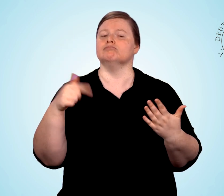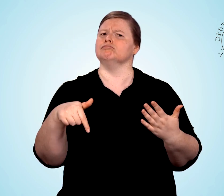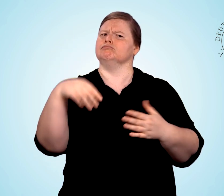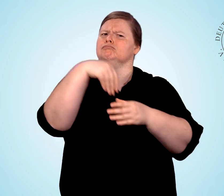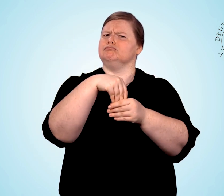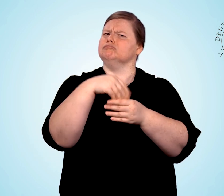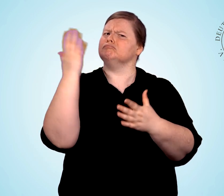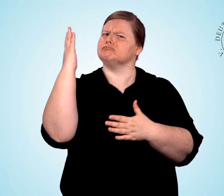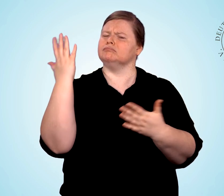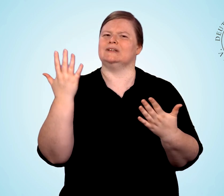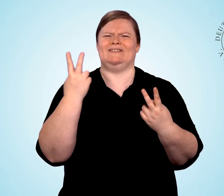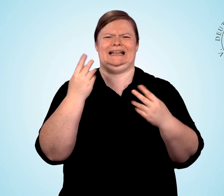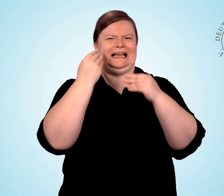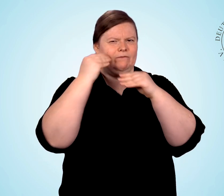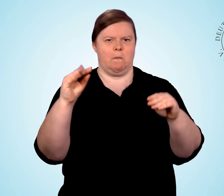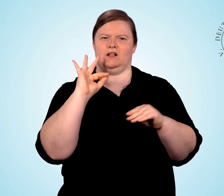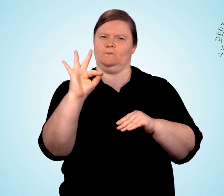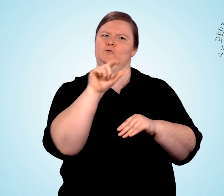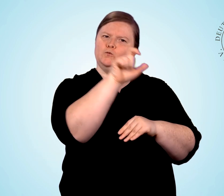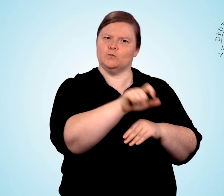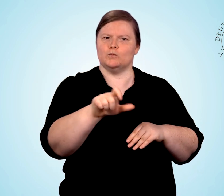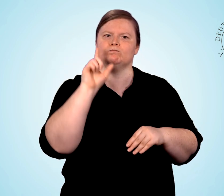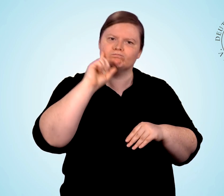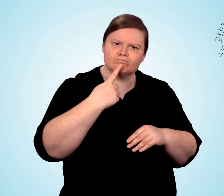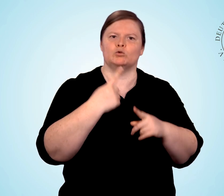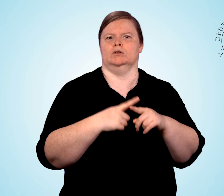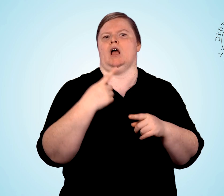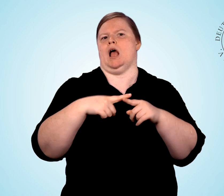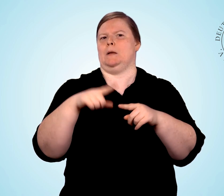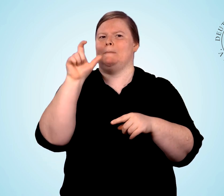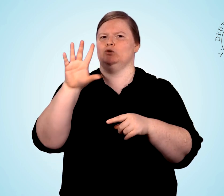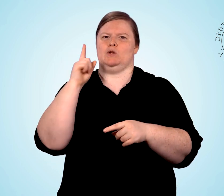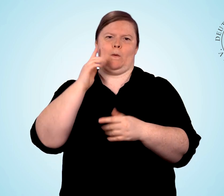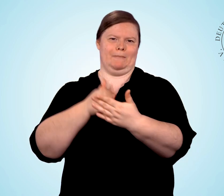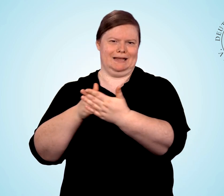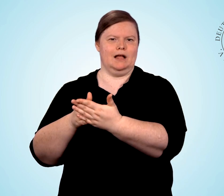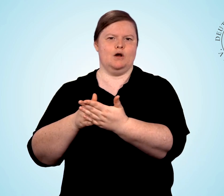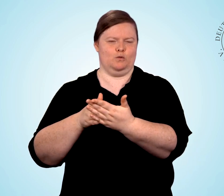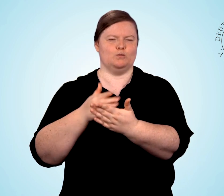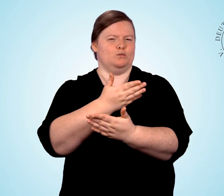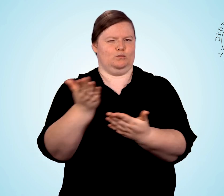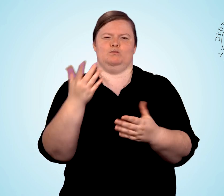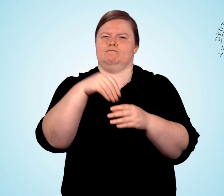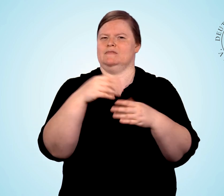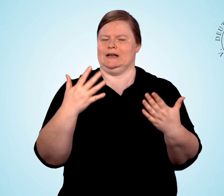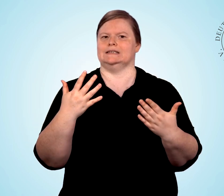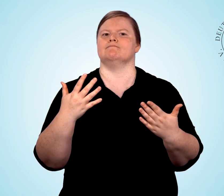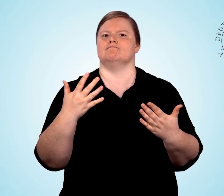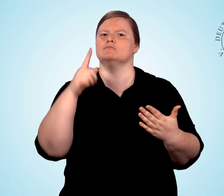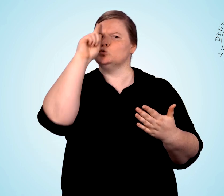Eine Information, die besonders für Gehörlose und andere Menschen mit Hörbehinderungen wichtig ist: